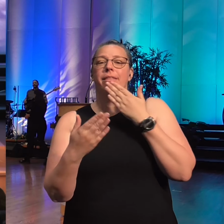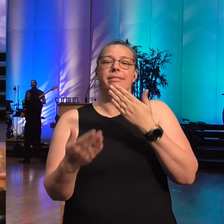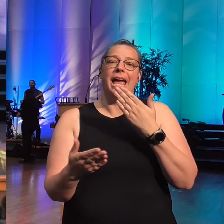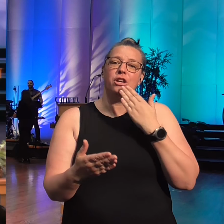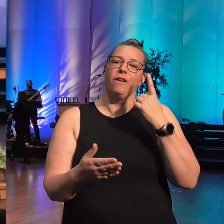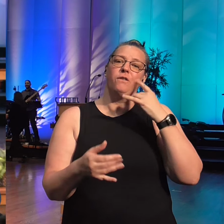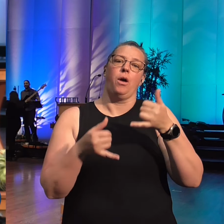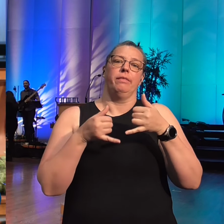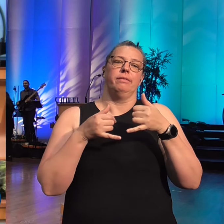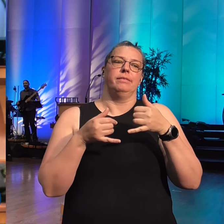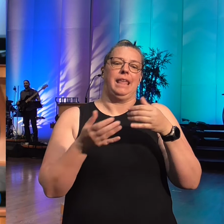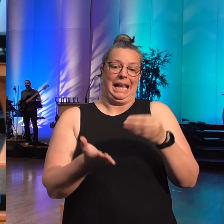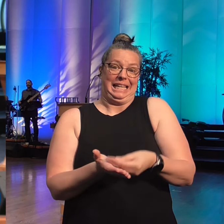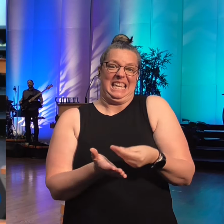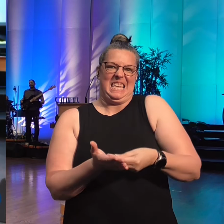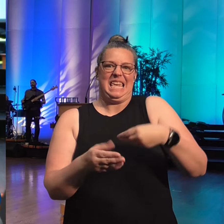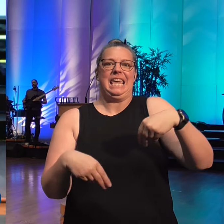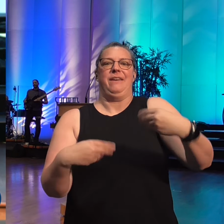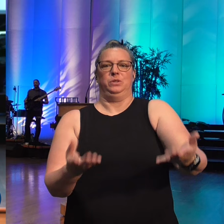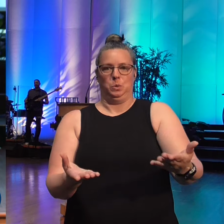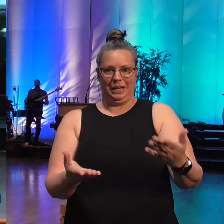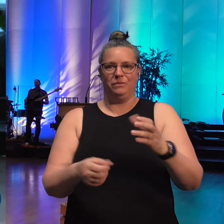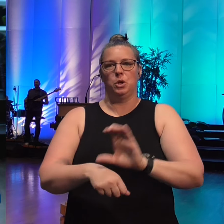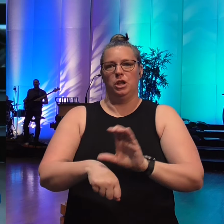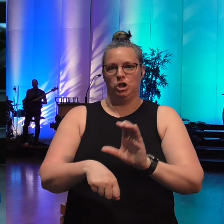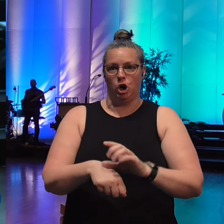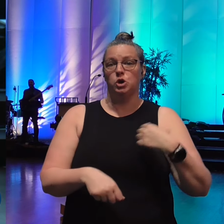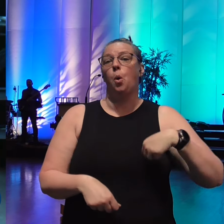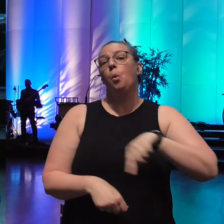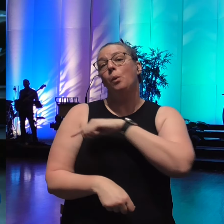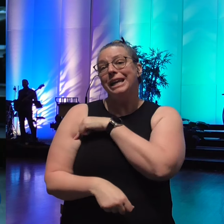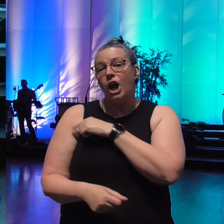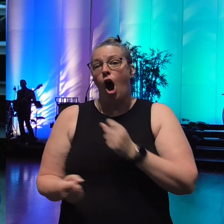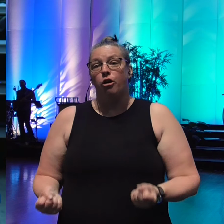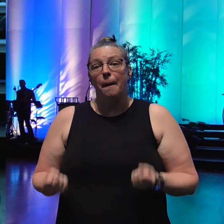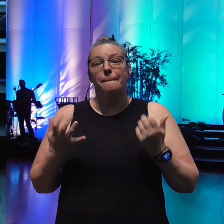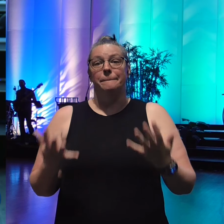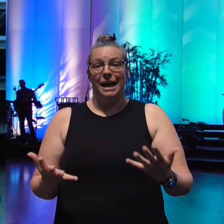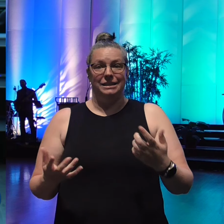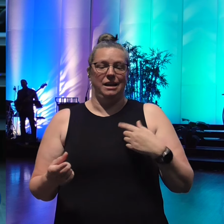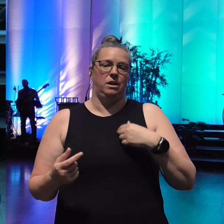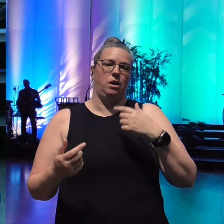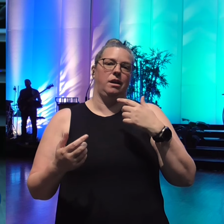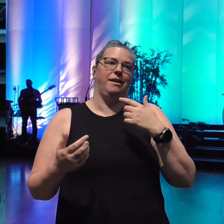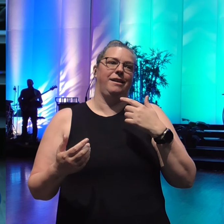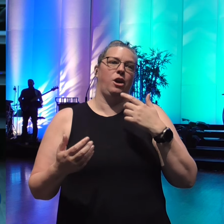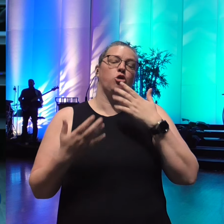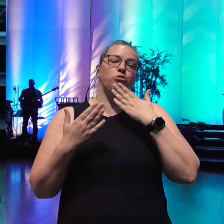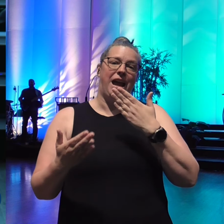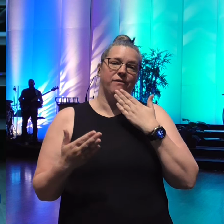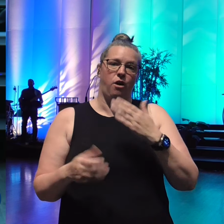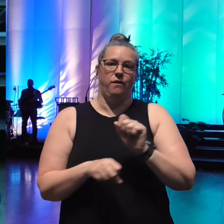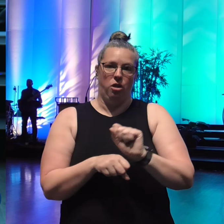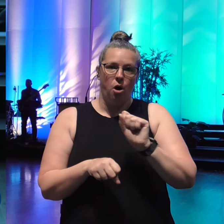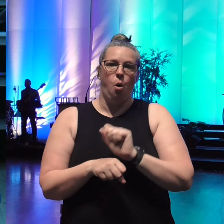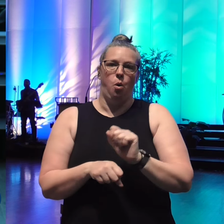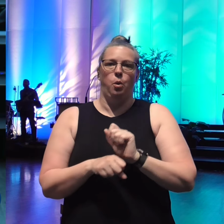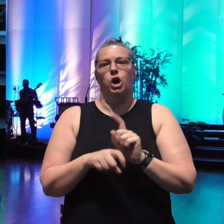los regalos que le das a Mile High Church Somos una iglesia abundante porque inviertes en nosotros y estoy muy agradecido por el trabajo que podemos hacer en tantas vidas diferentes debido a